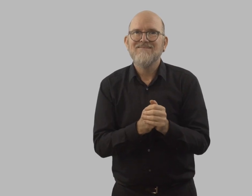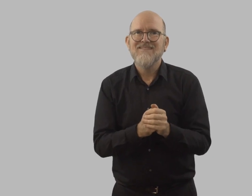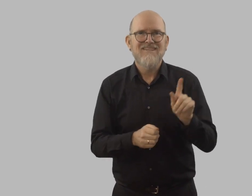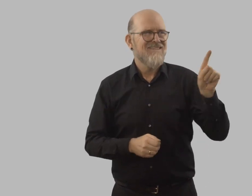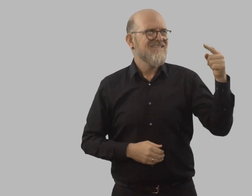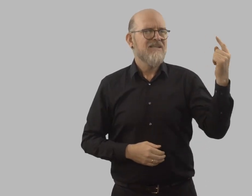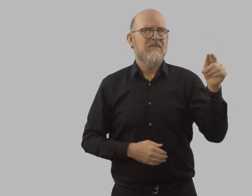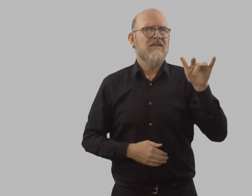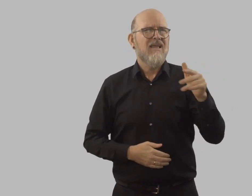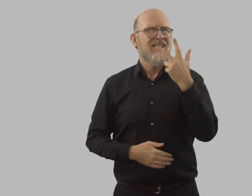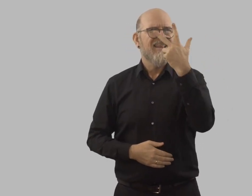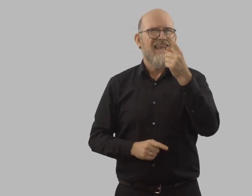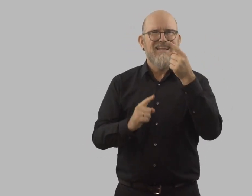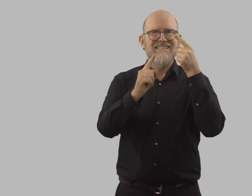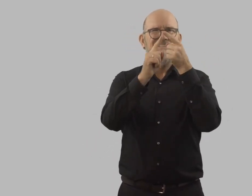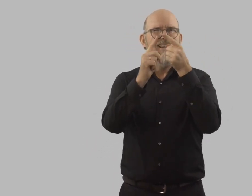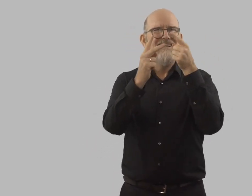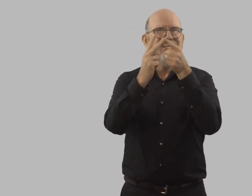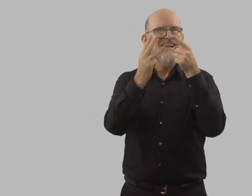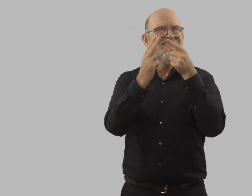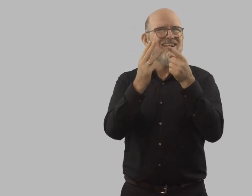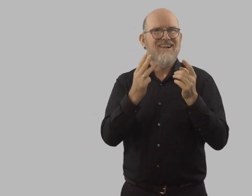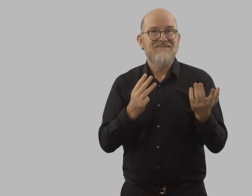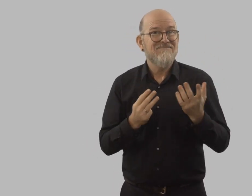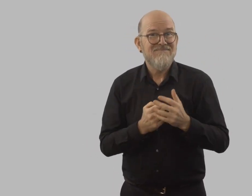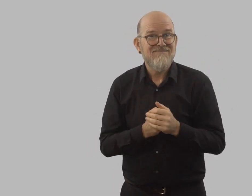Loos verfolgte drei Ziele.